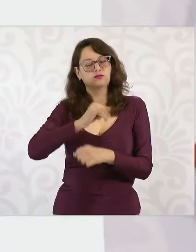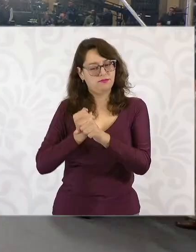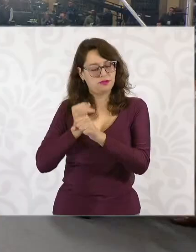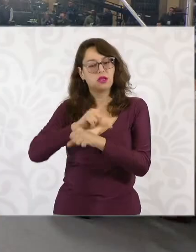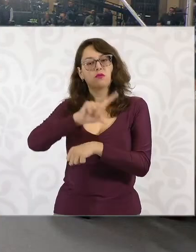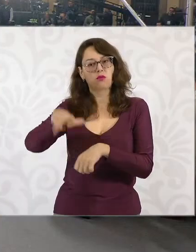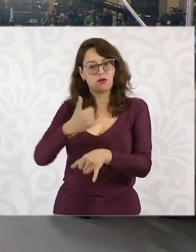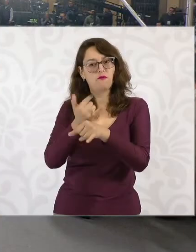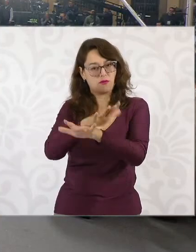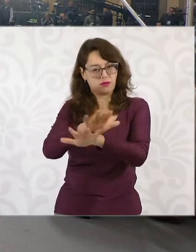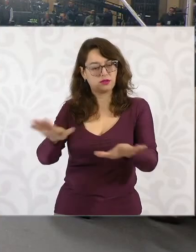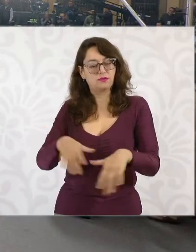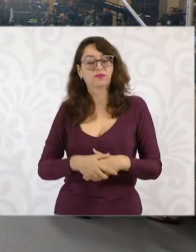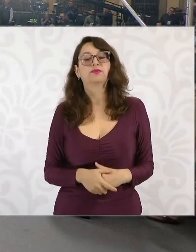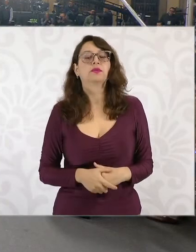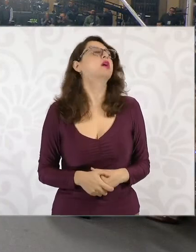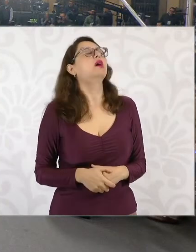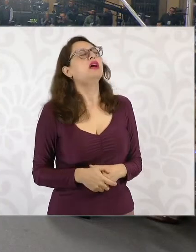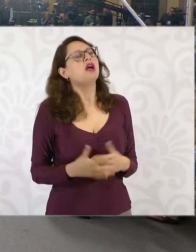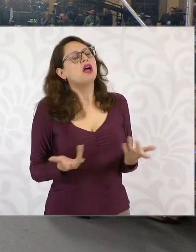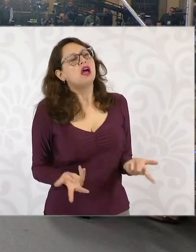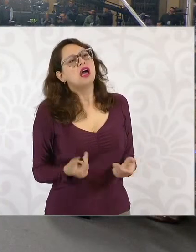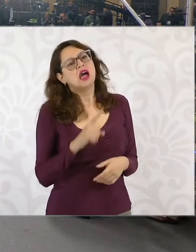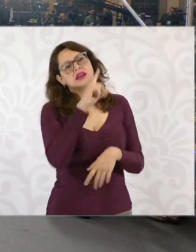Ajá. Presidenta, ¿se tiene conocimiento de qué agencia? ¿De qué agencia eran estos